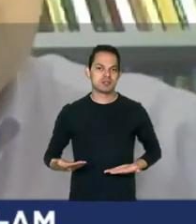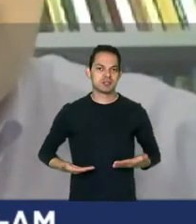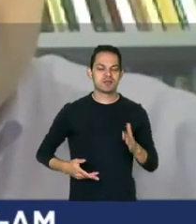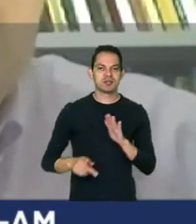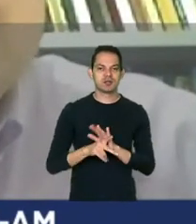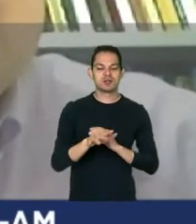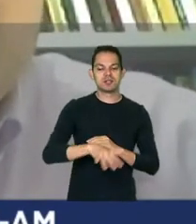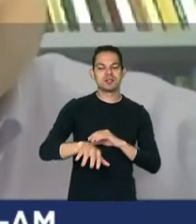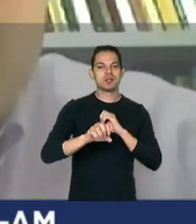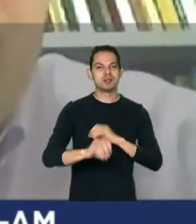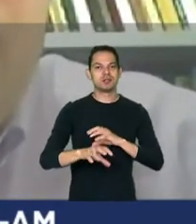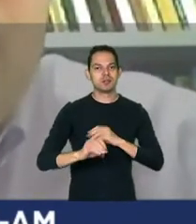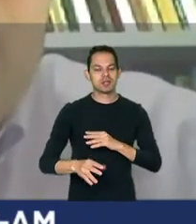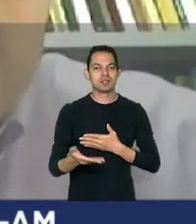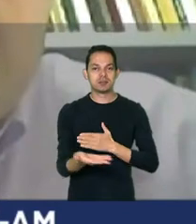PLEITOS DO SINDICADO NACIONAL... DA EDUCAÇÃO